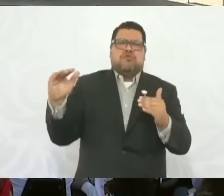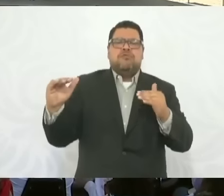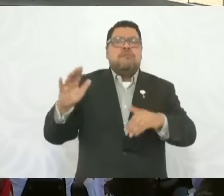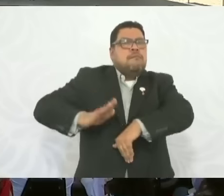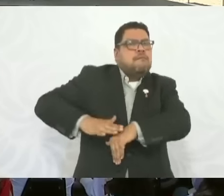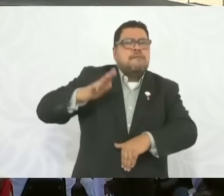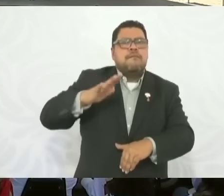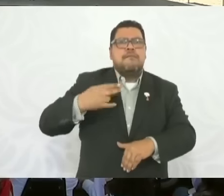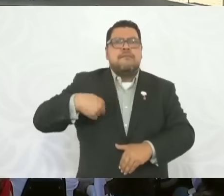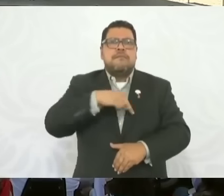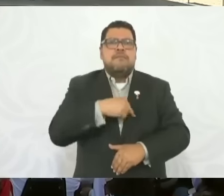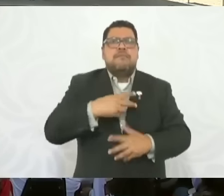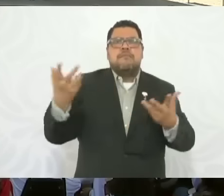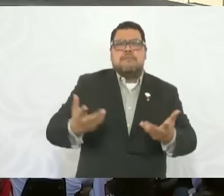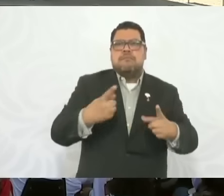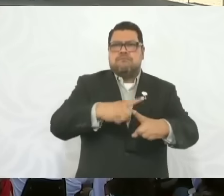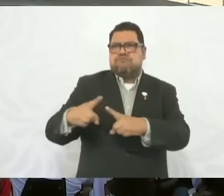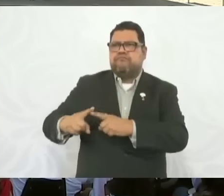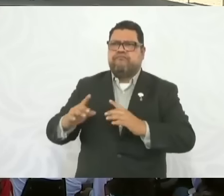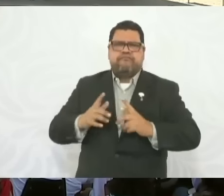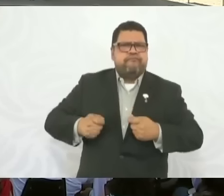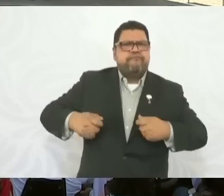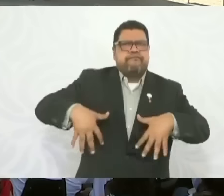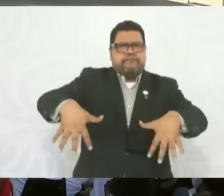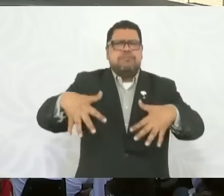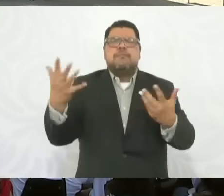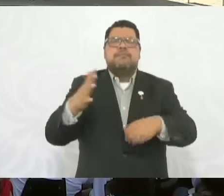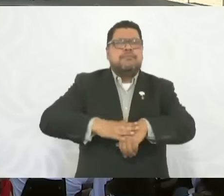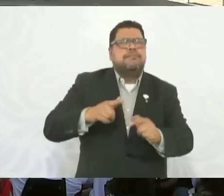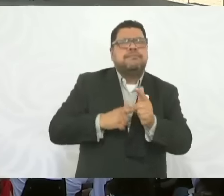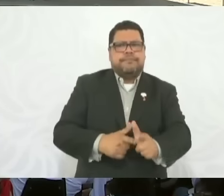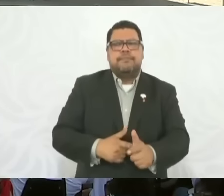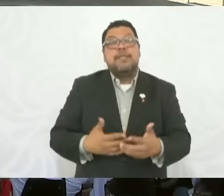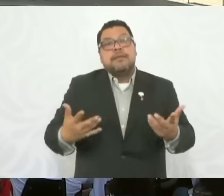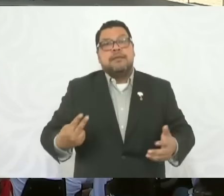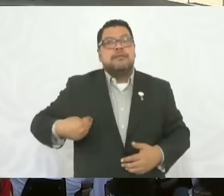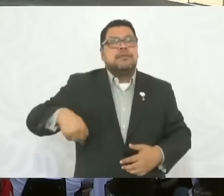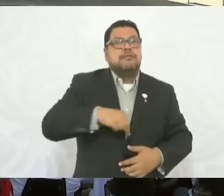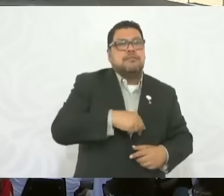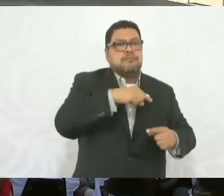en su menor impacto ambiental. Tenemos claro que garantizar la producción de energía que requiere